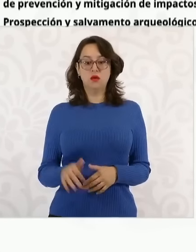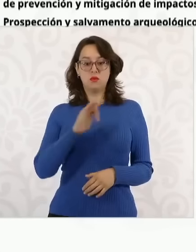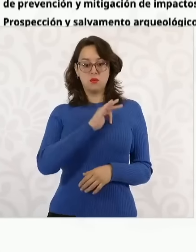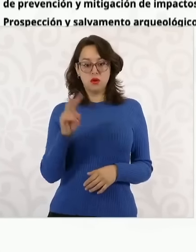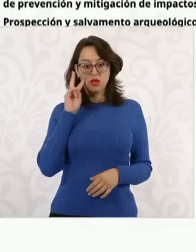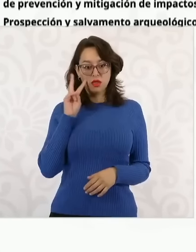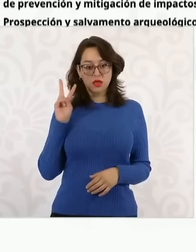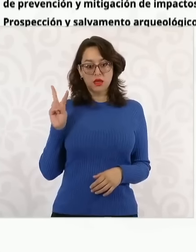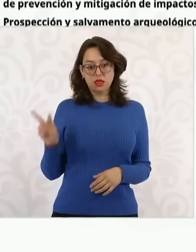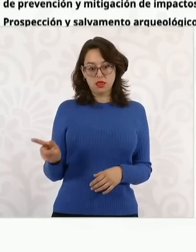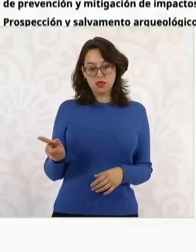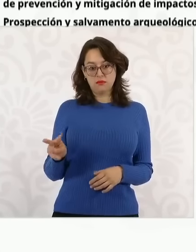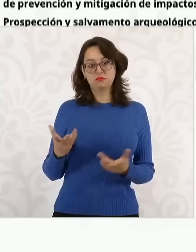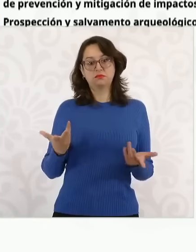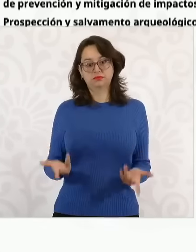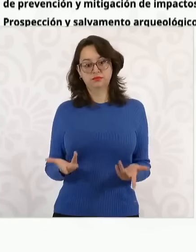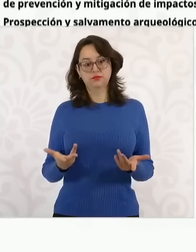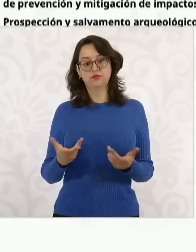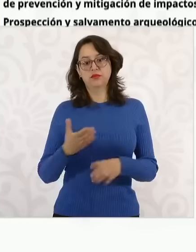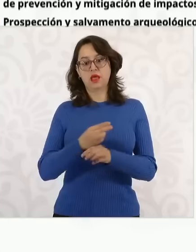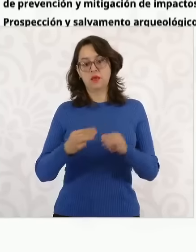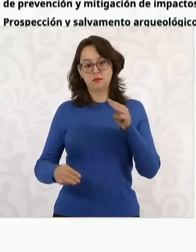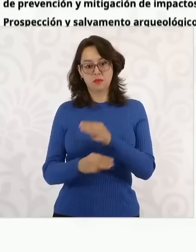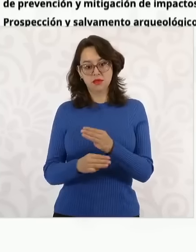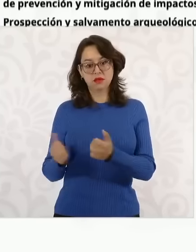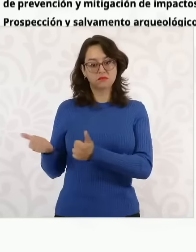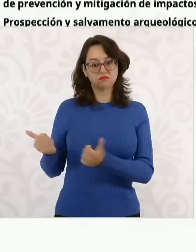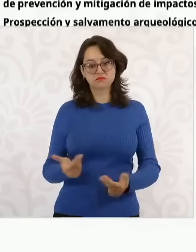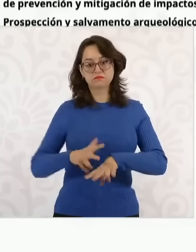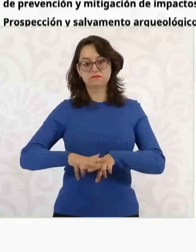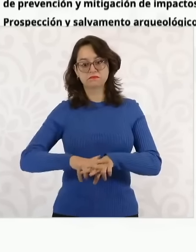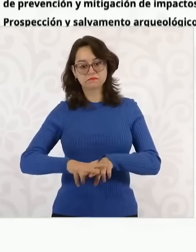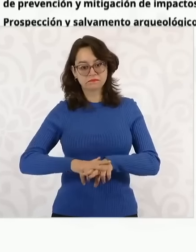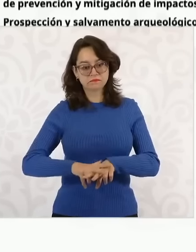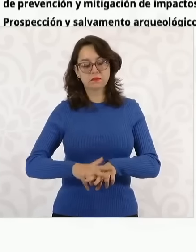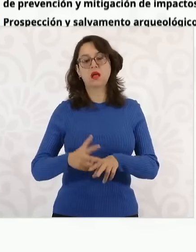conformando la capas de material para recibir la plataforma de la vía. Estamos conformando